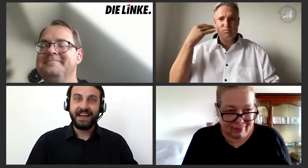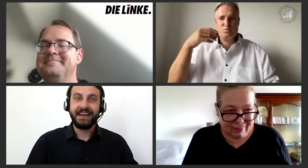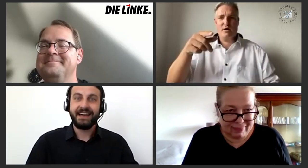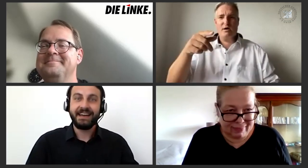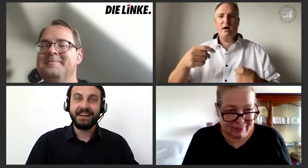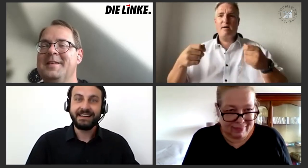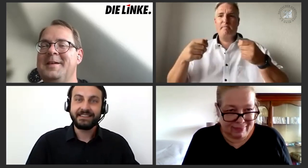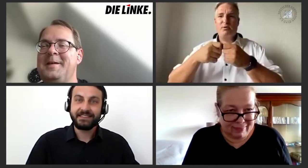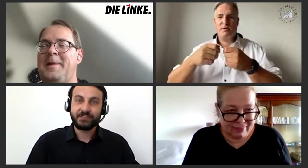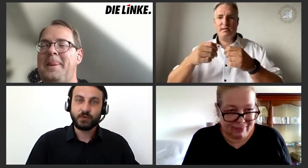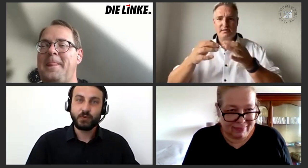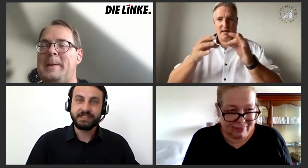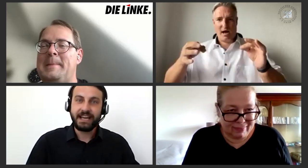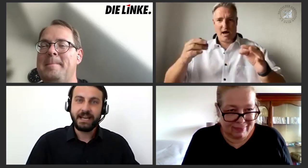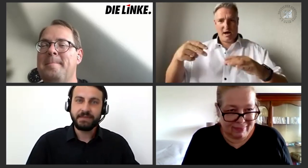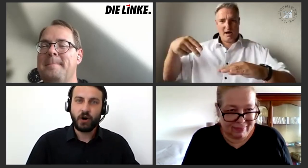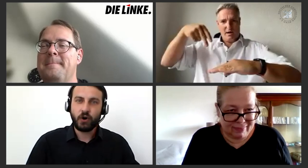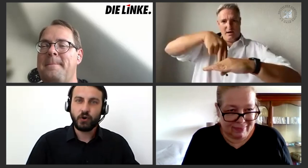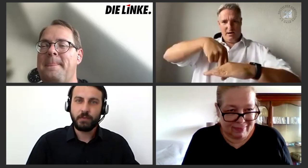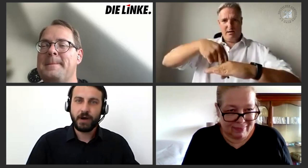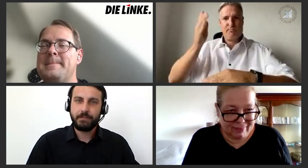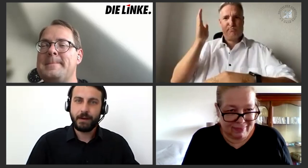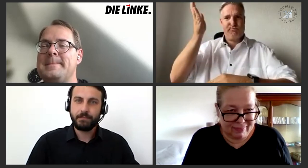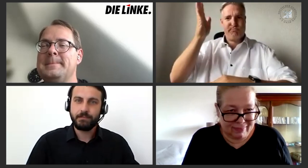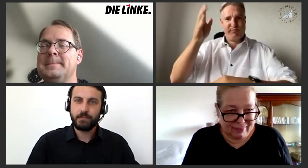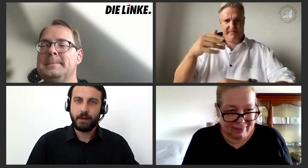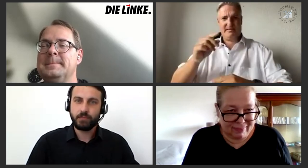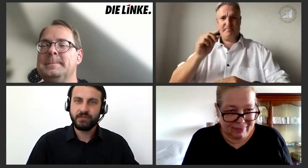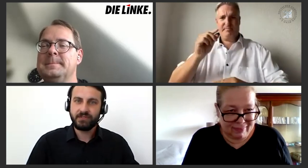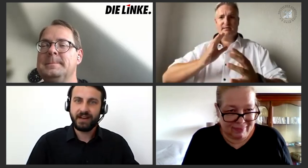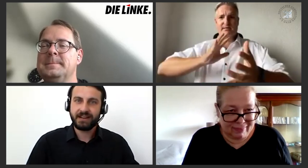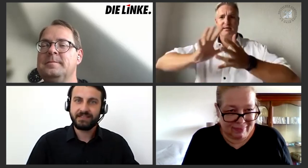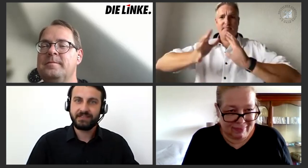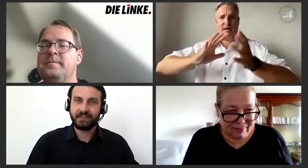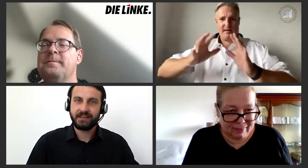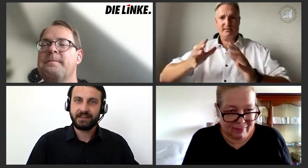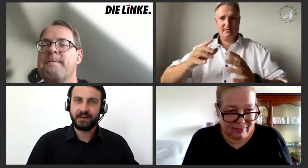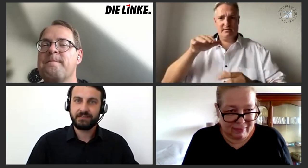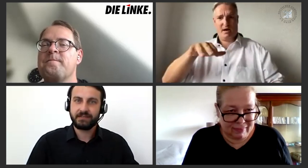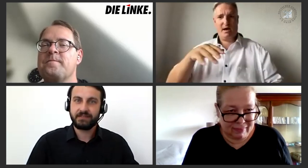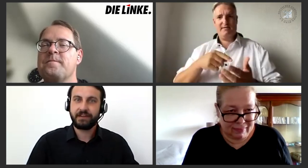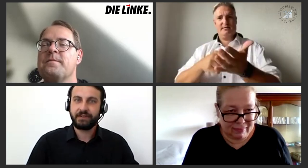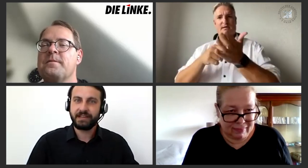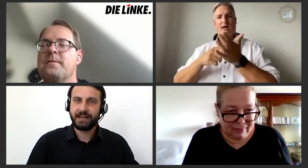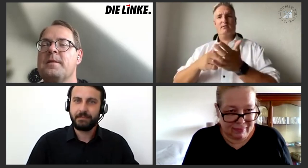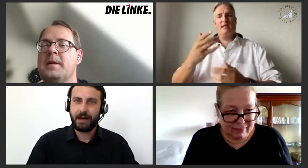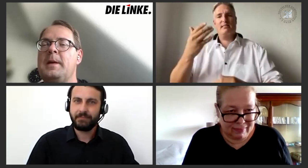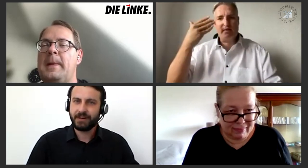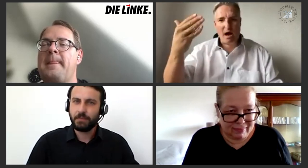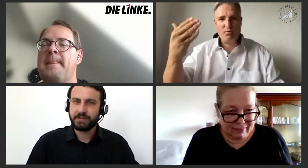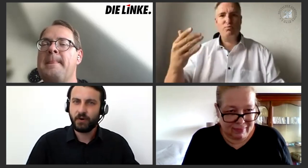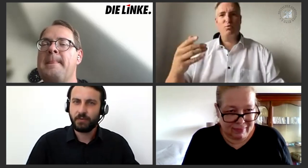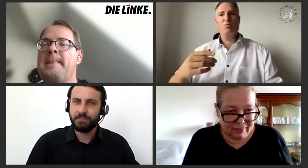Das ist gut! Ich erinnere mich auch noch, im Bundestag als Sie referiert haben, haben Sie